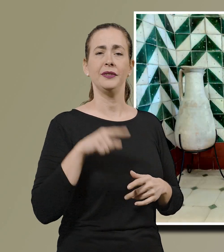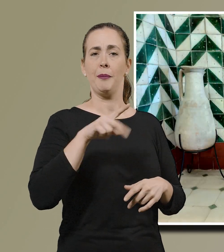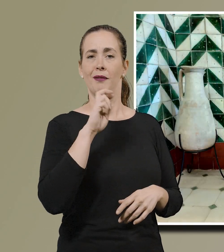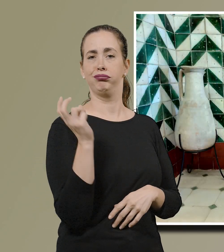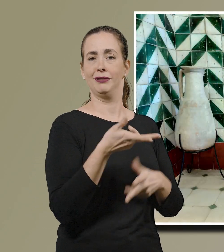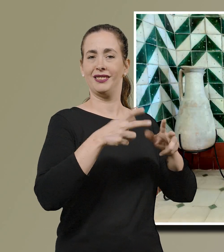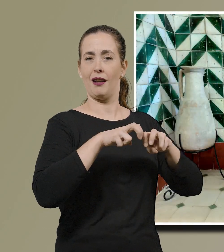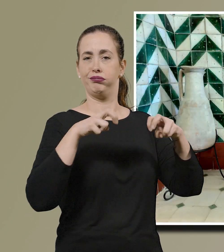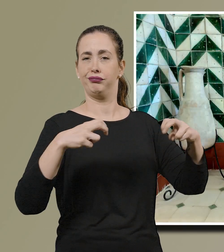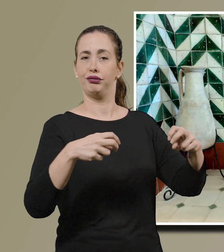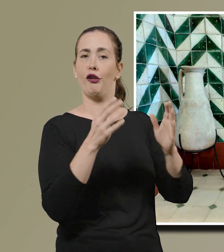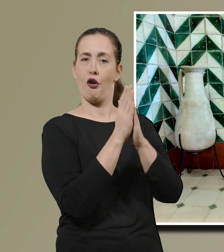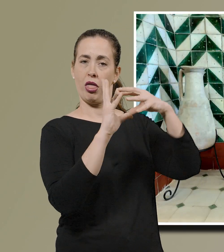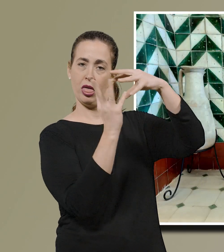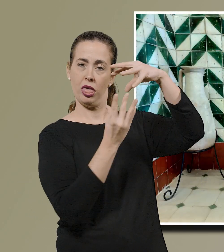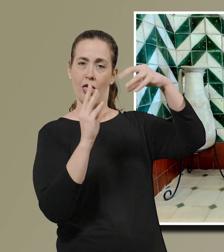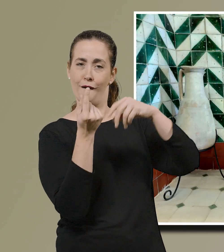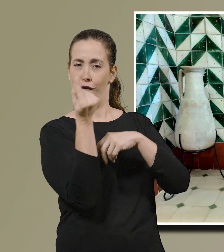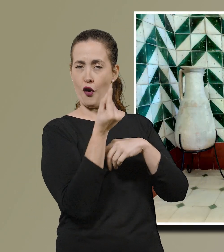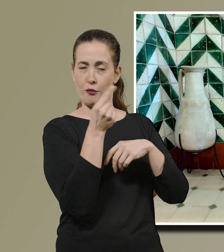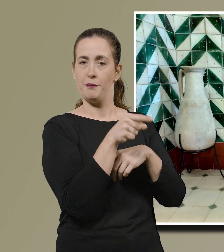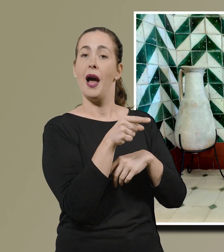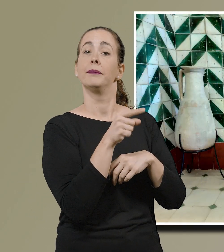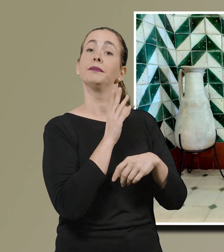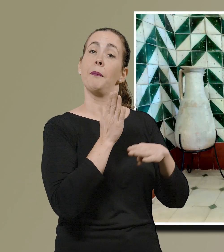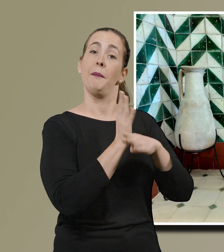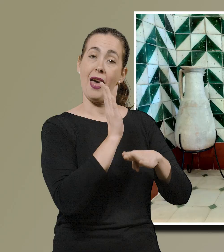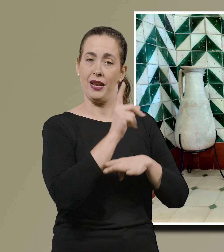i un conjunt de cadires tornejades de fusta de pollancre i seient de boga,